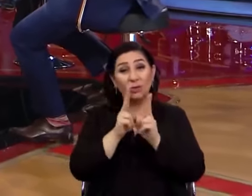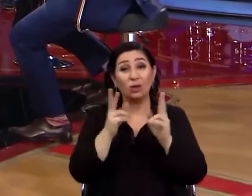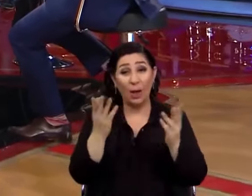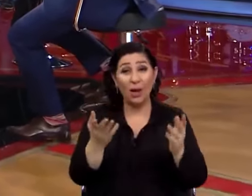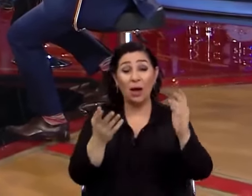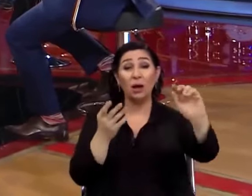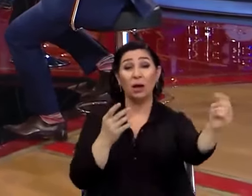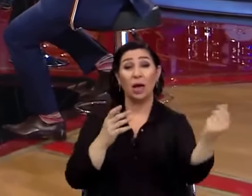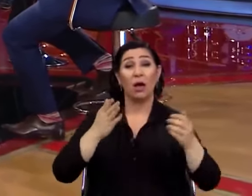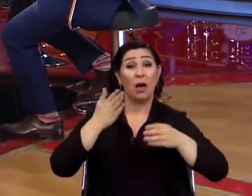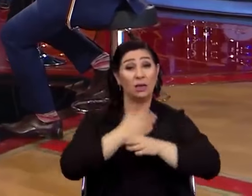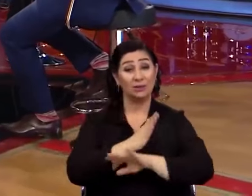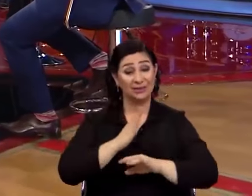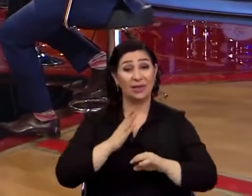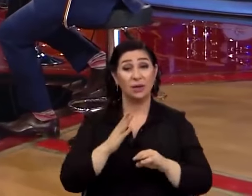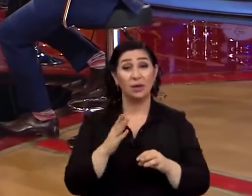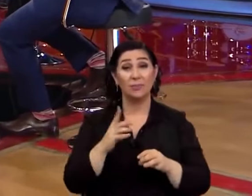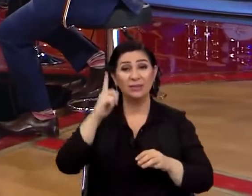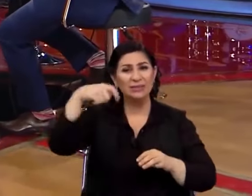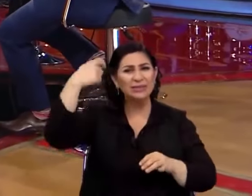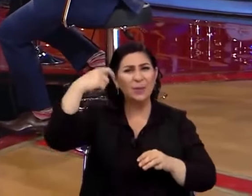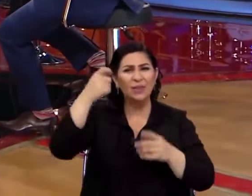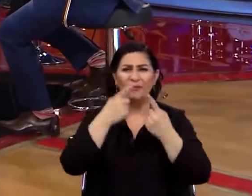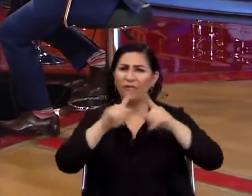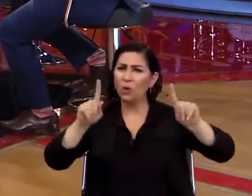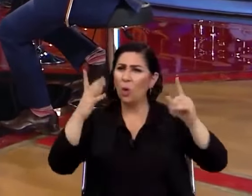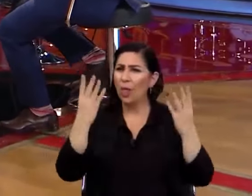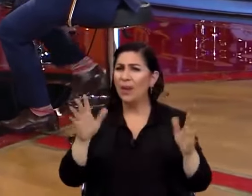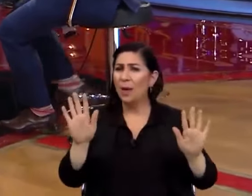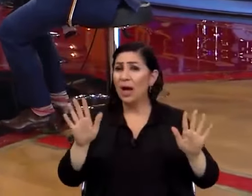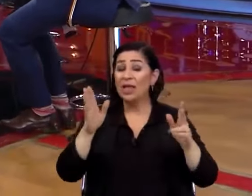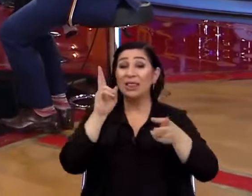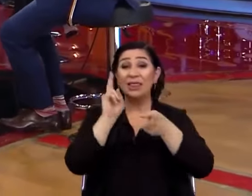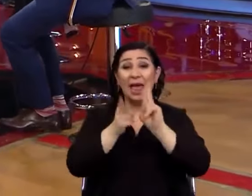yani aslında bir Eee sinemada Belki farklı olabilir ama tiyatro sahnesinde